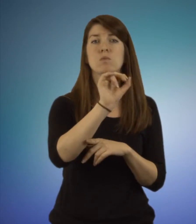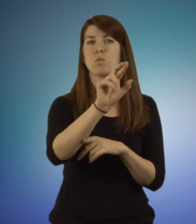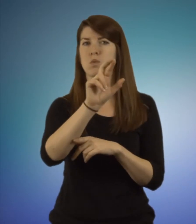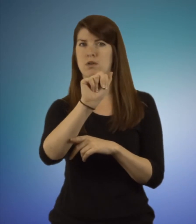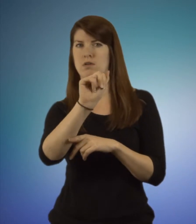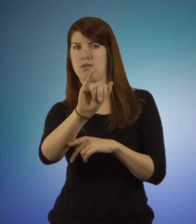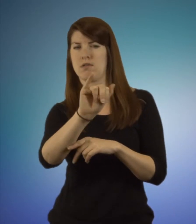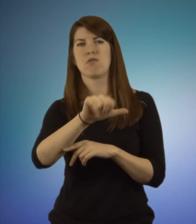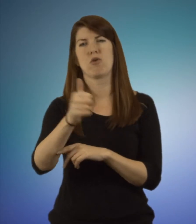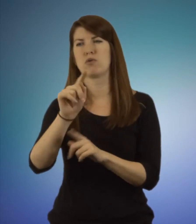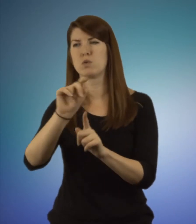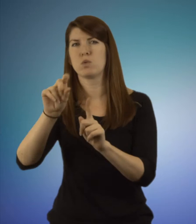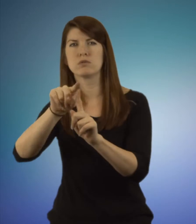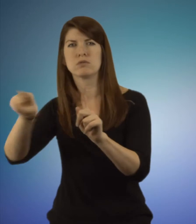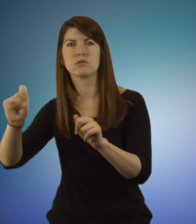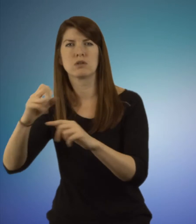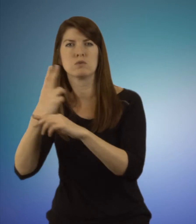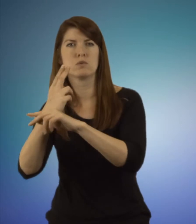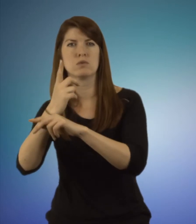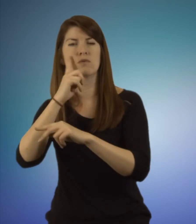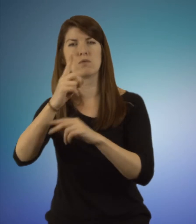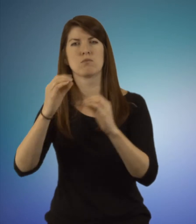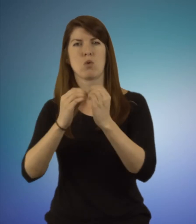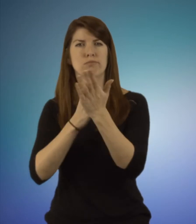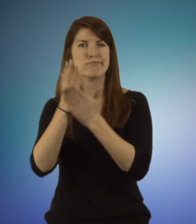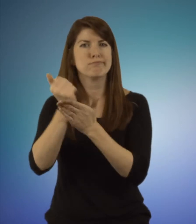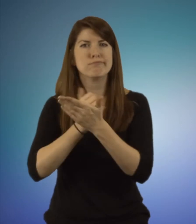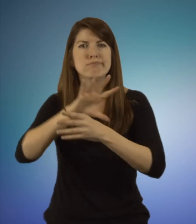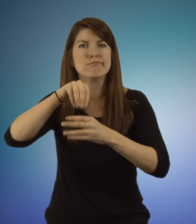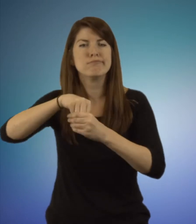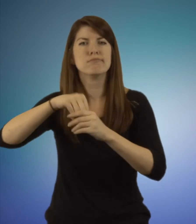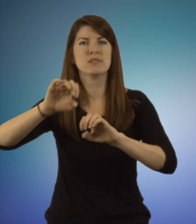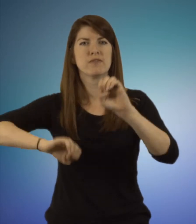Si el niño ya tiene un diagnóstico médico de una discapacidad visual o auditiva, otras